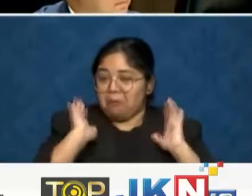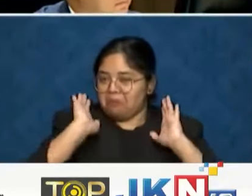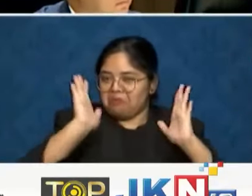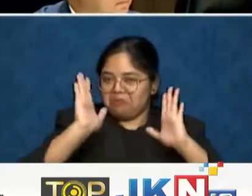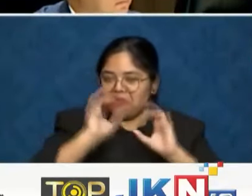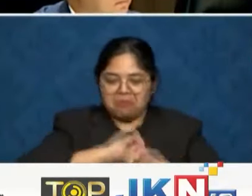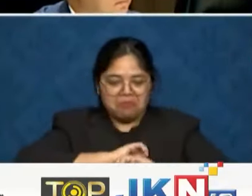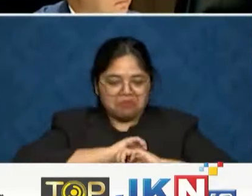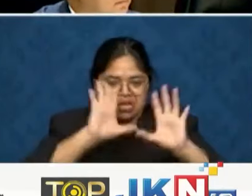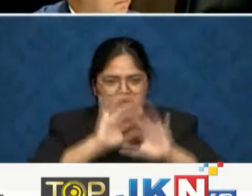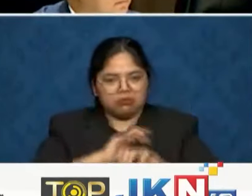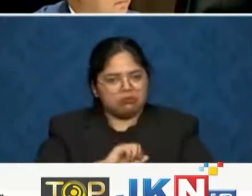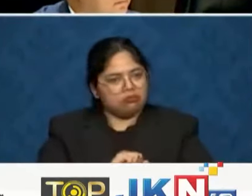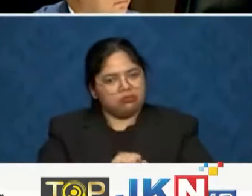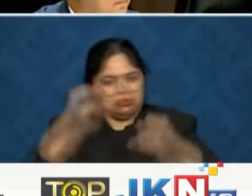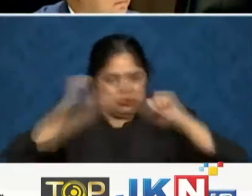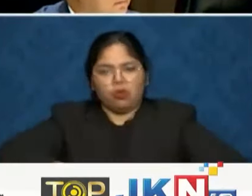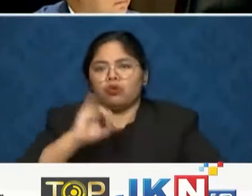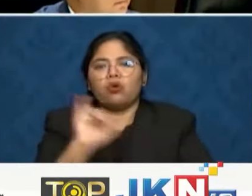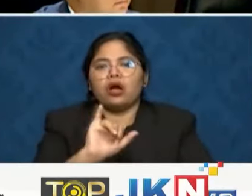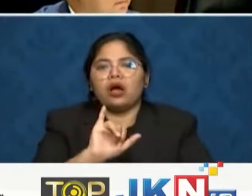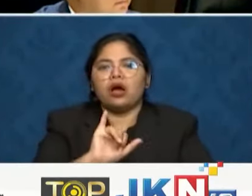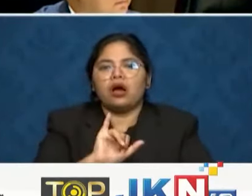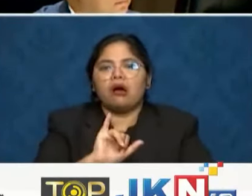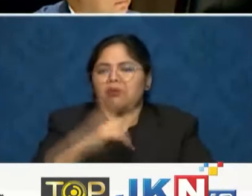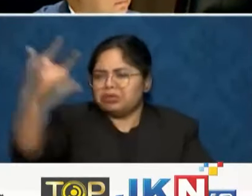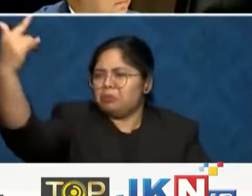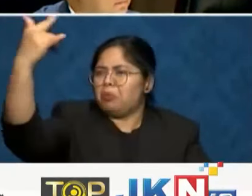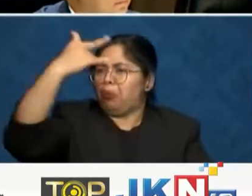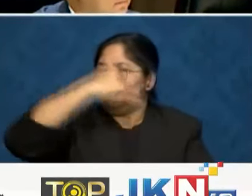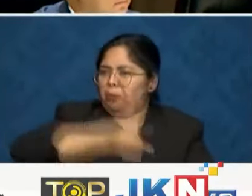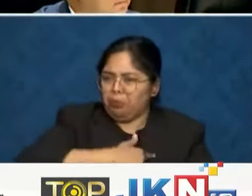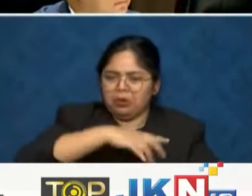ชัดเจนนะครับก็ฝากไปถึงท่านนายกรัฐมนตรี ค่ะประเด็นที่ 5 ประเด็นที่ 6 เลยนะครับ